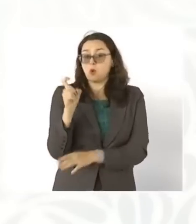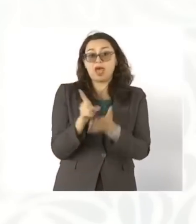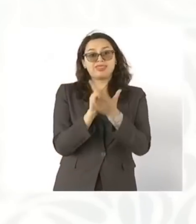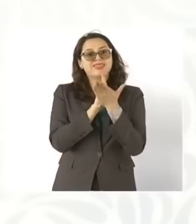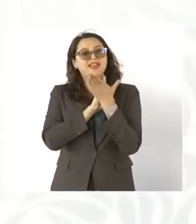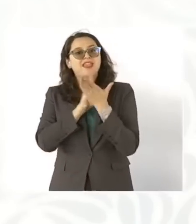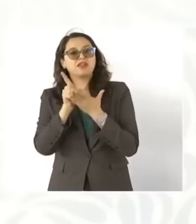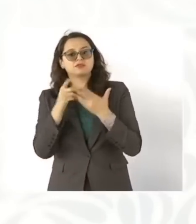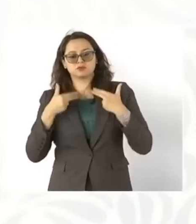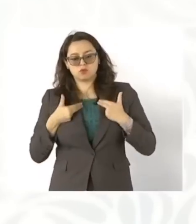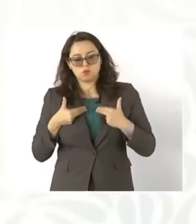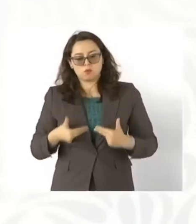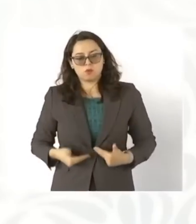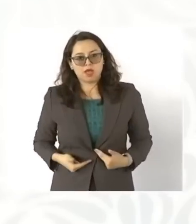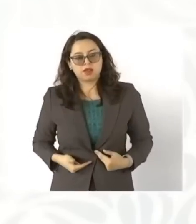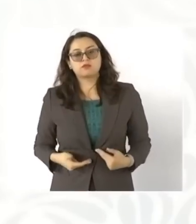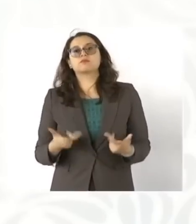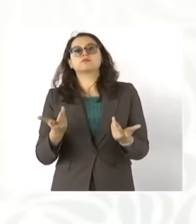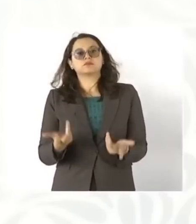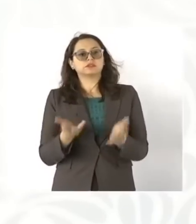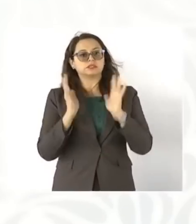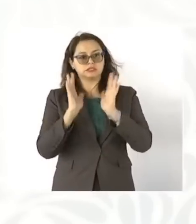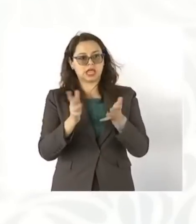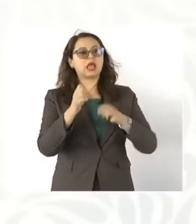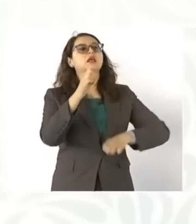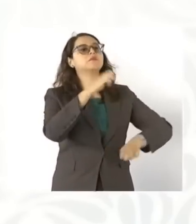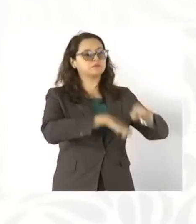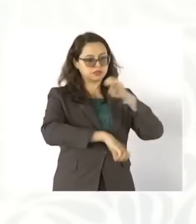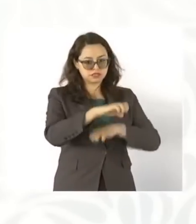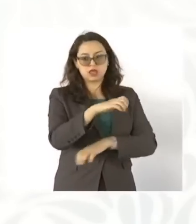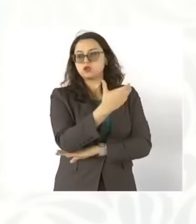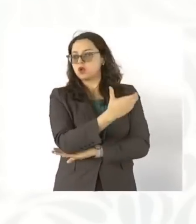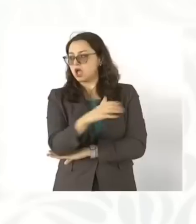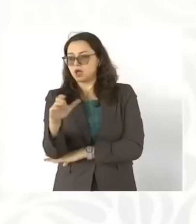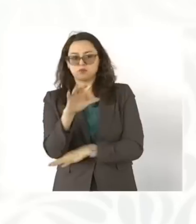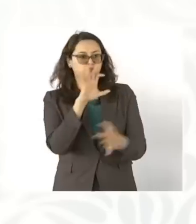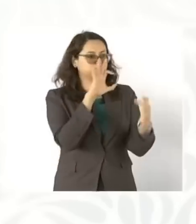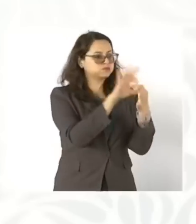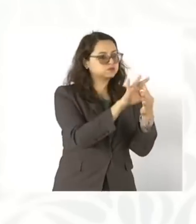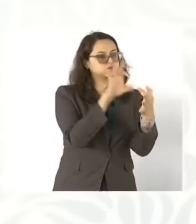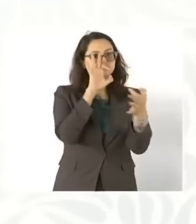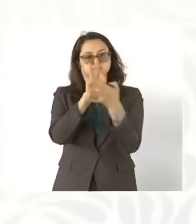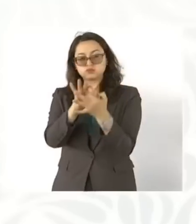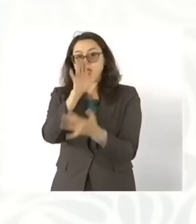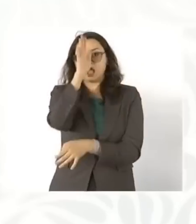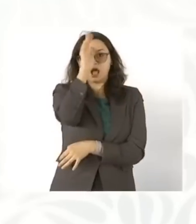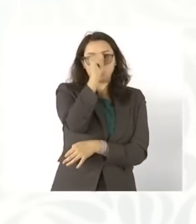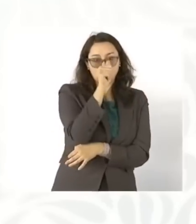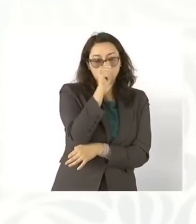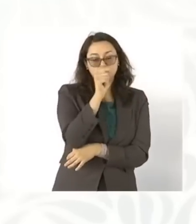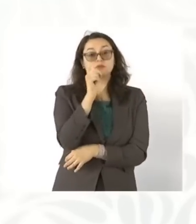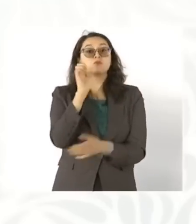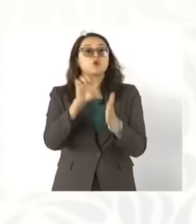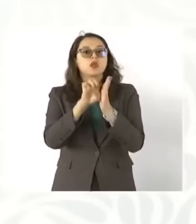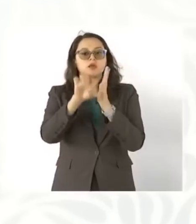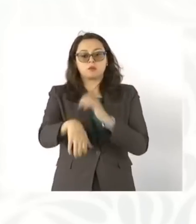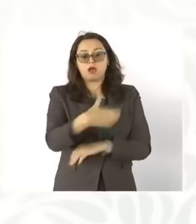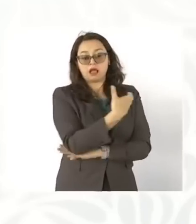empresarios con distritos de riego el objetivo es tecnificar el riego en nuestro país al menos en